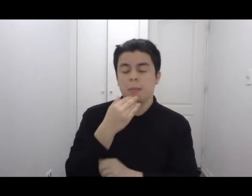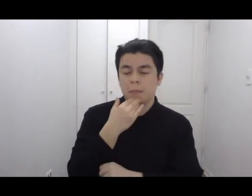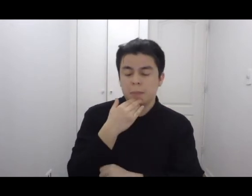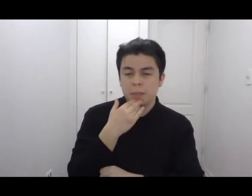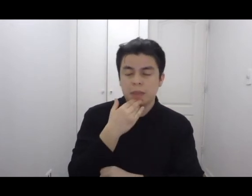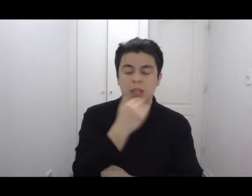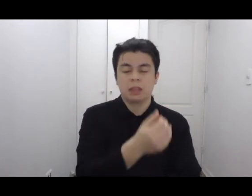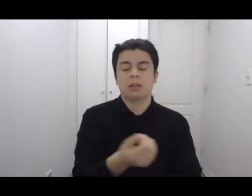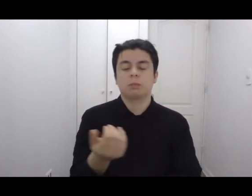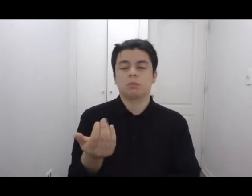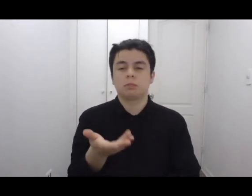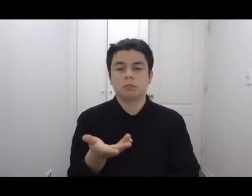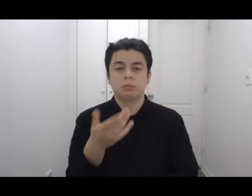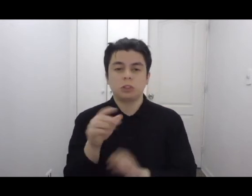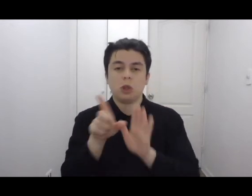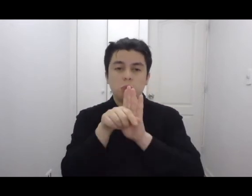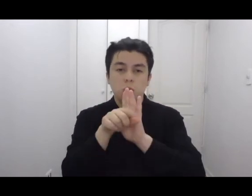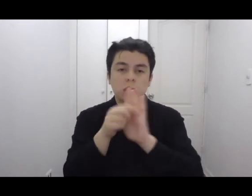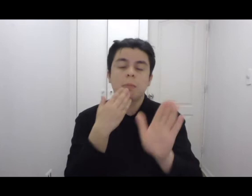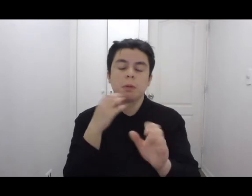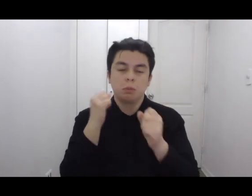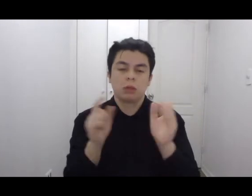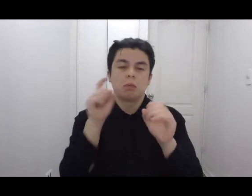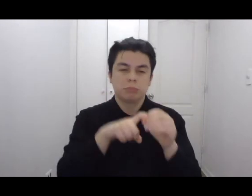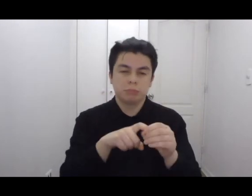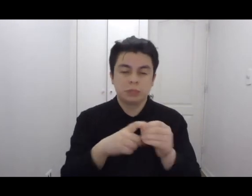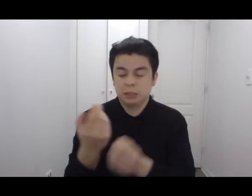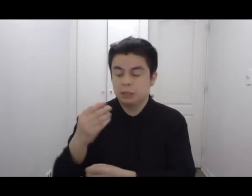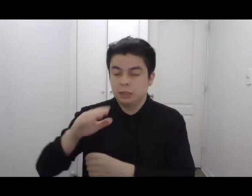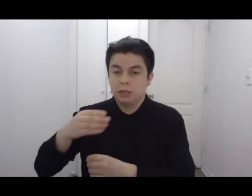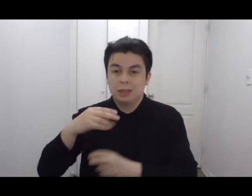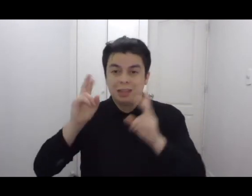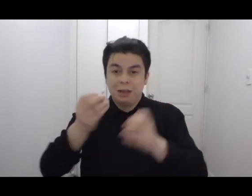de twitter y está el programa de gobierno de todo lo que es alimentación saludable